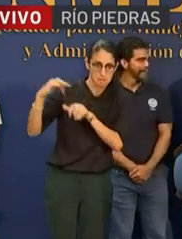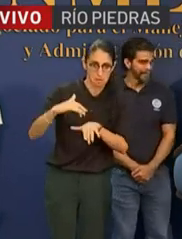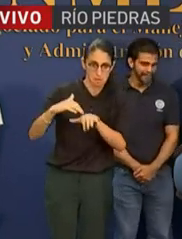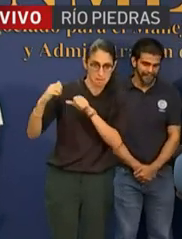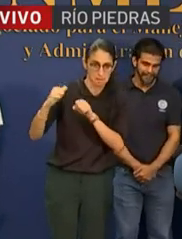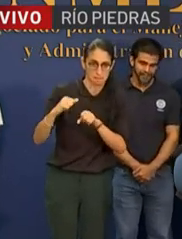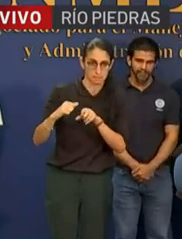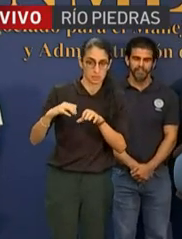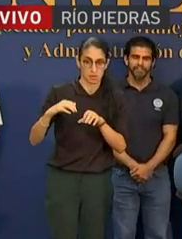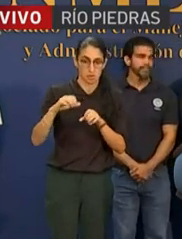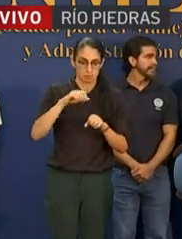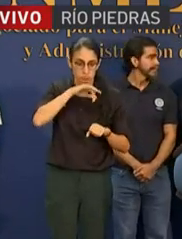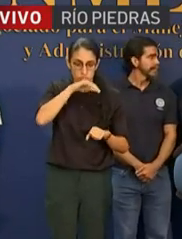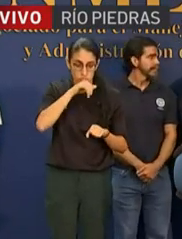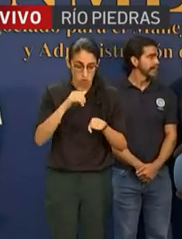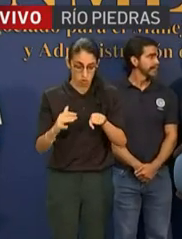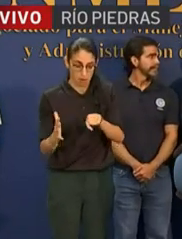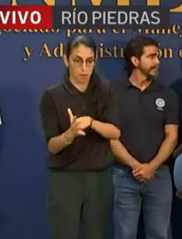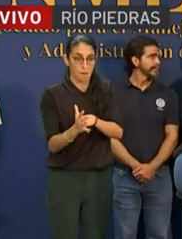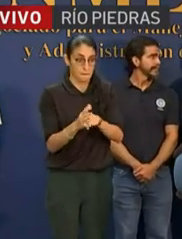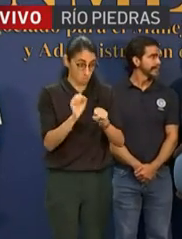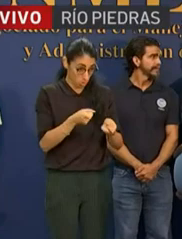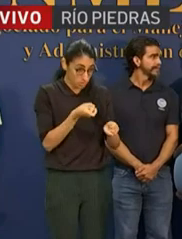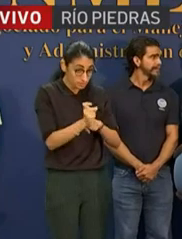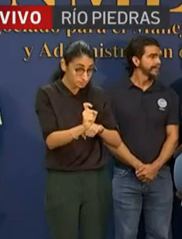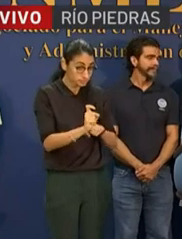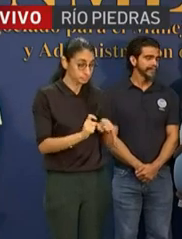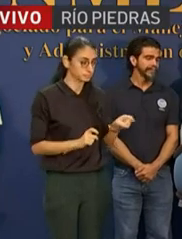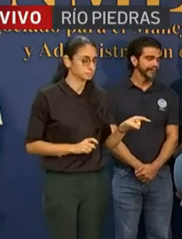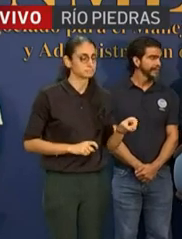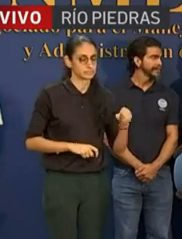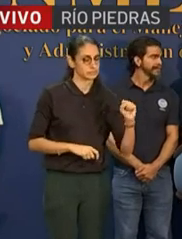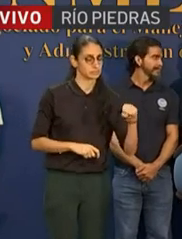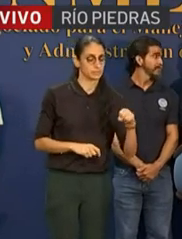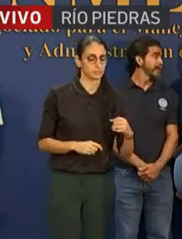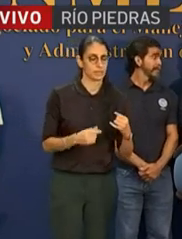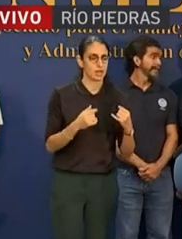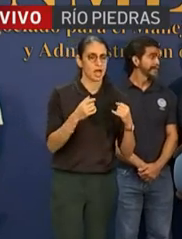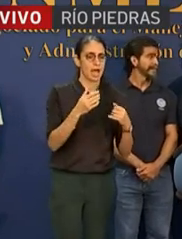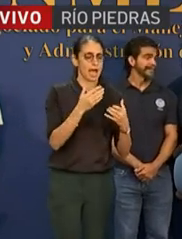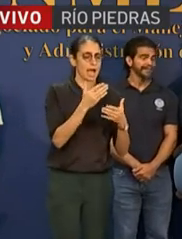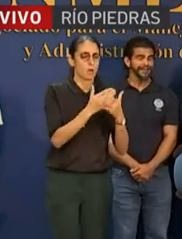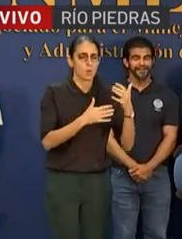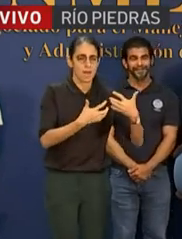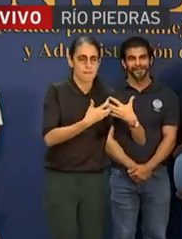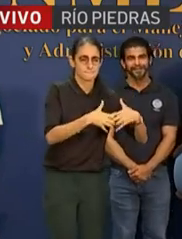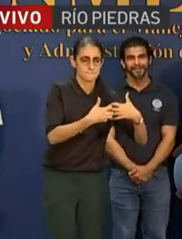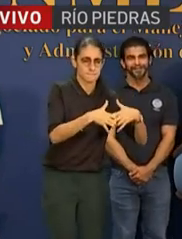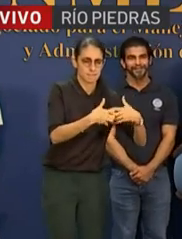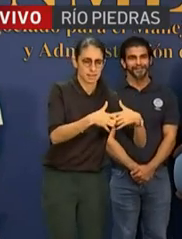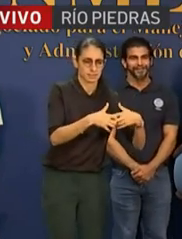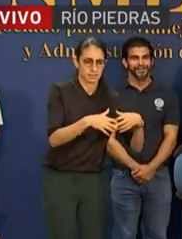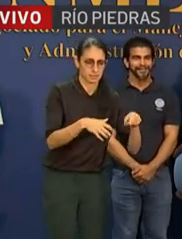LOS RÍOS IMPIDE EL PASO DE LAS TOMAS.